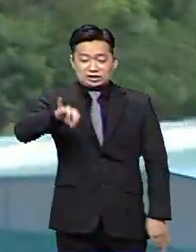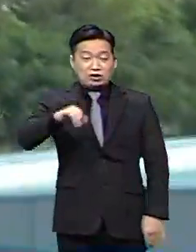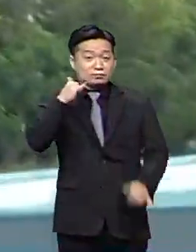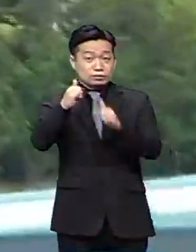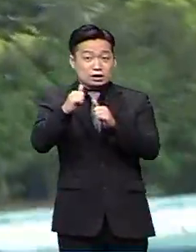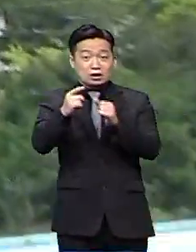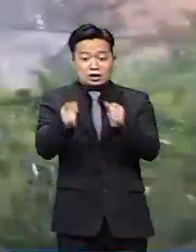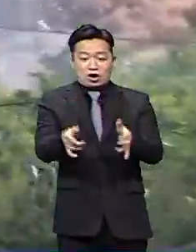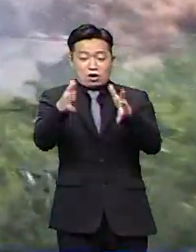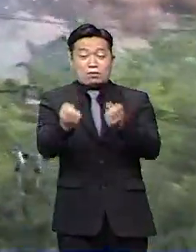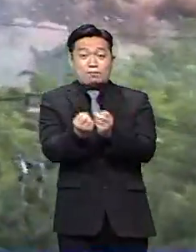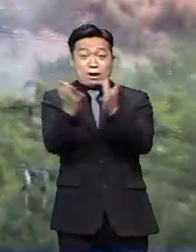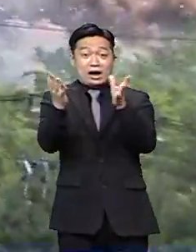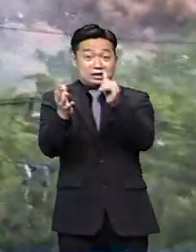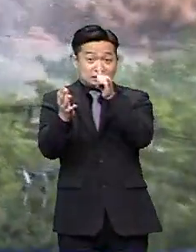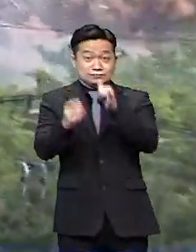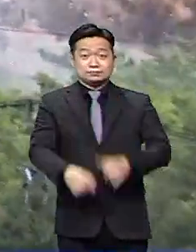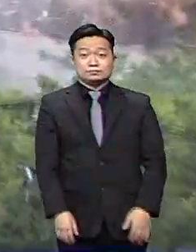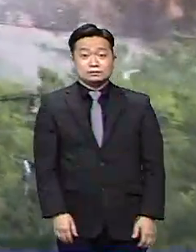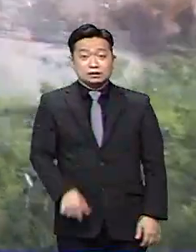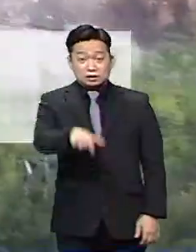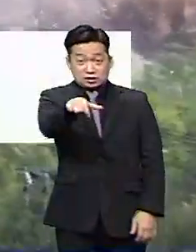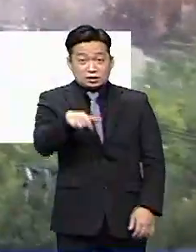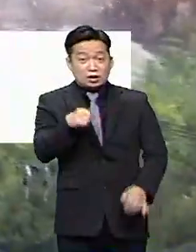(기자) 북한이 개성남북연락사무소를 폭파한 뒤 남북 간 일체의 연락선이 끊긴